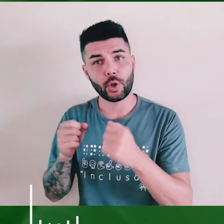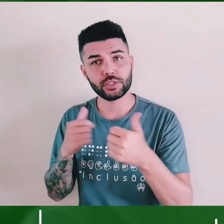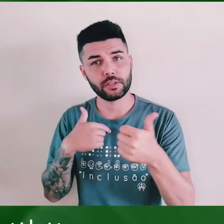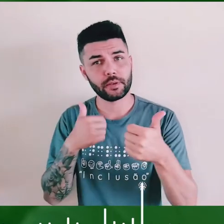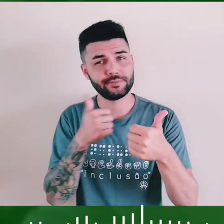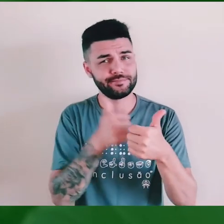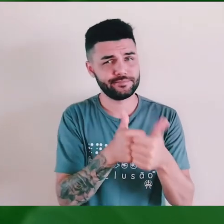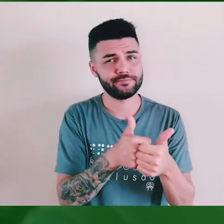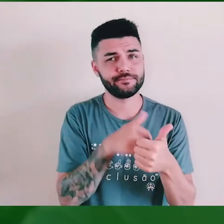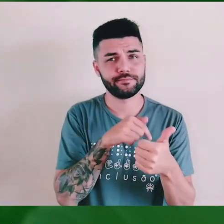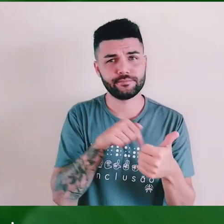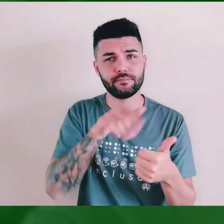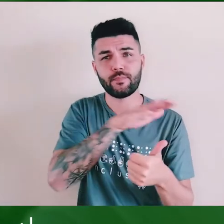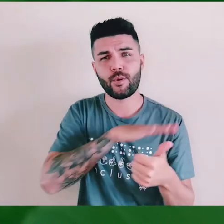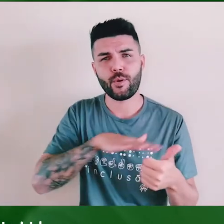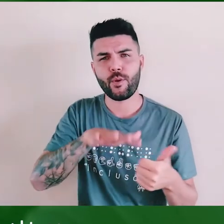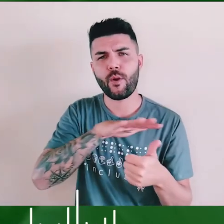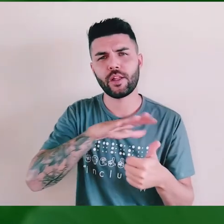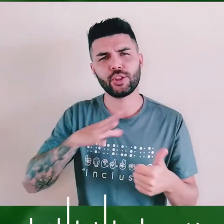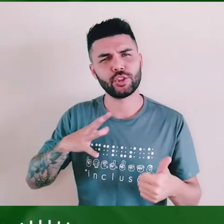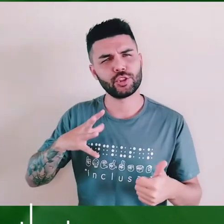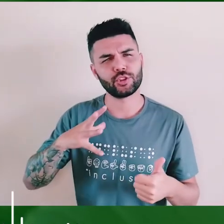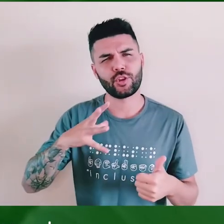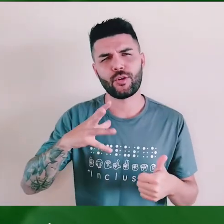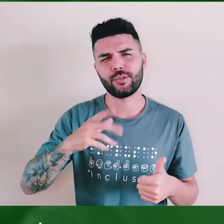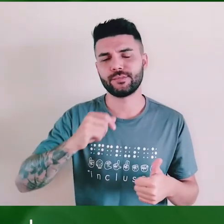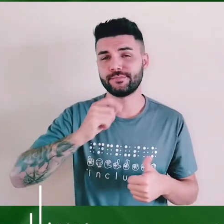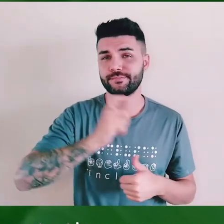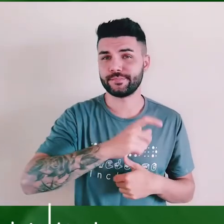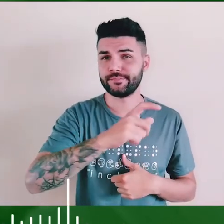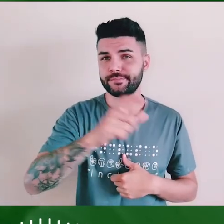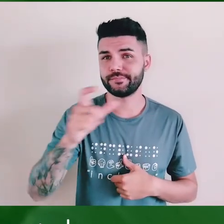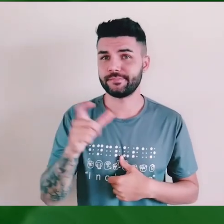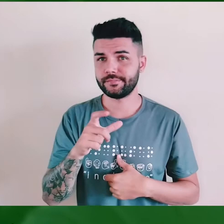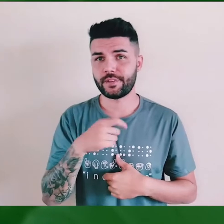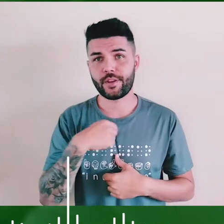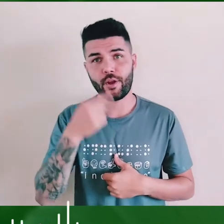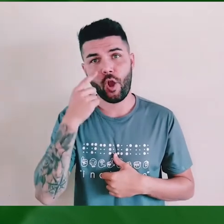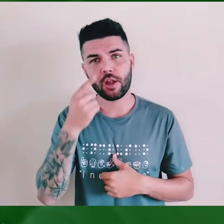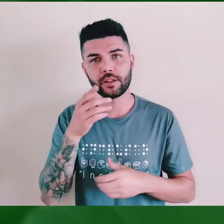todo lugar. Nos grupos de WhatsApp, sobretudo com pessoas mais velhas, essas fake news e